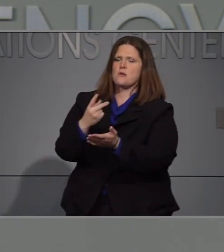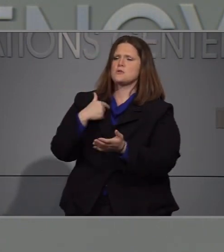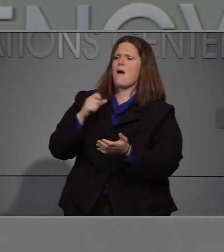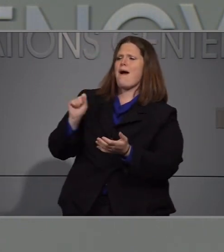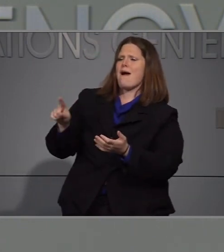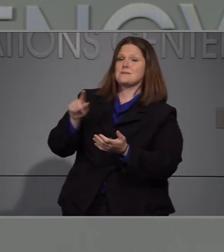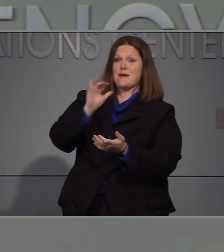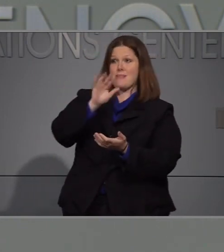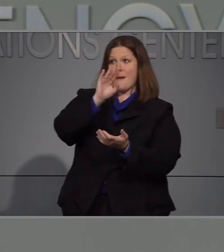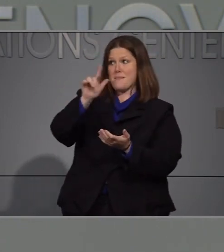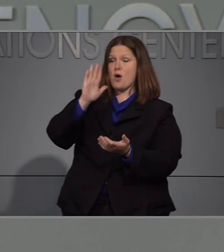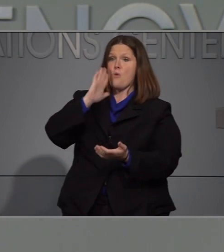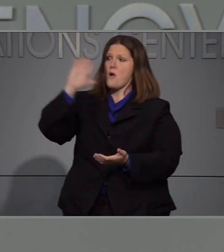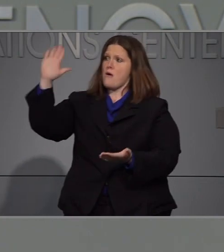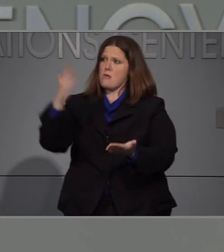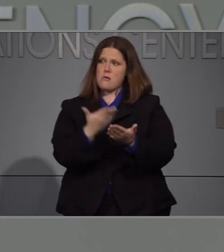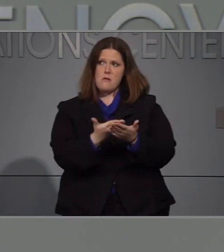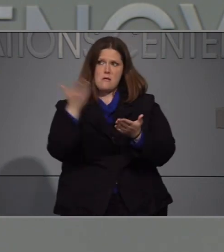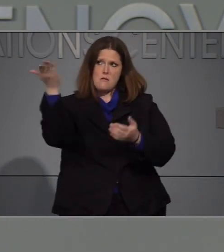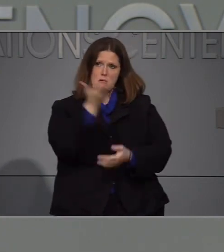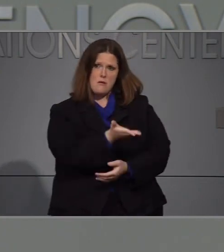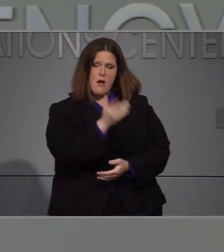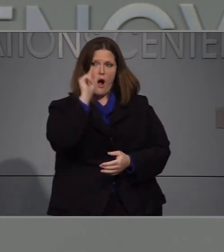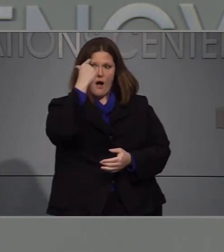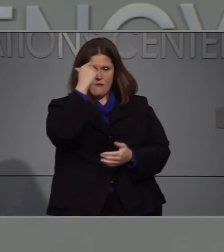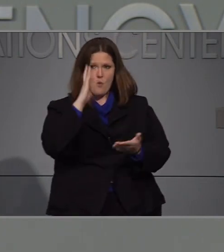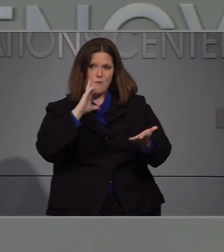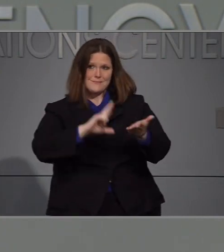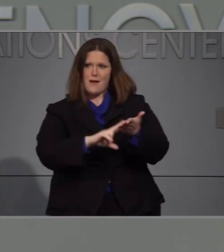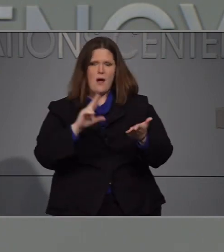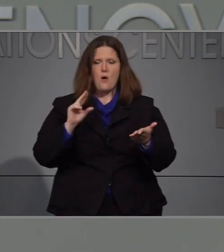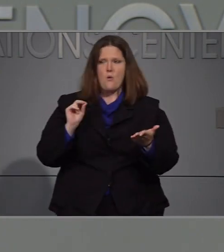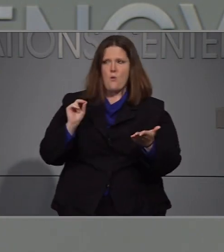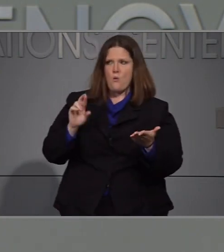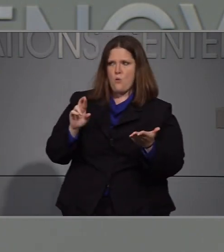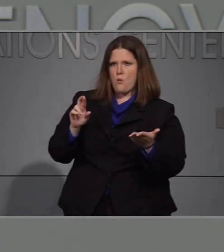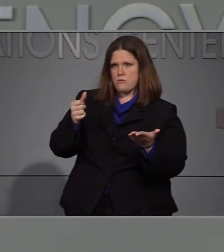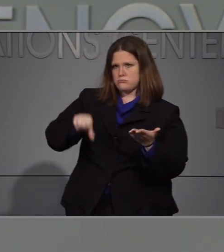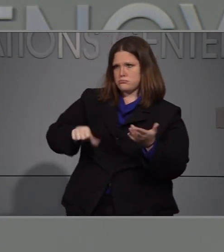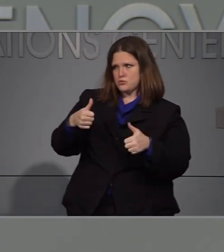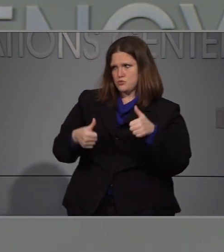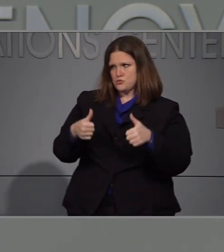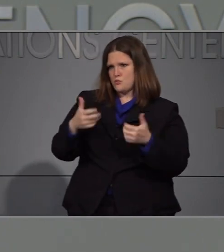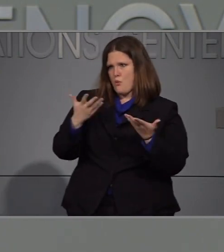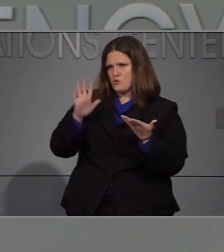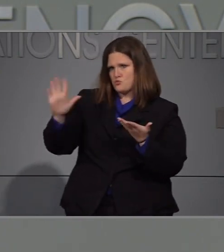Y usted cree que esta propuesta de ley va a ser firmada por el gobernador.